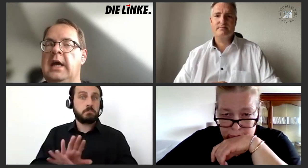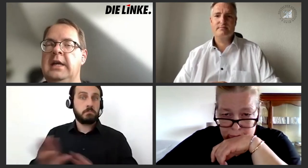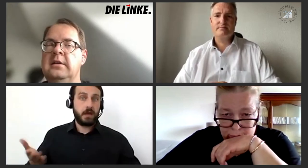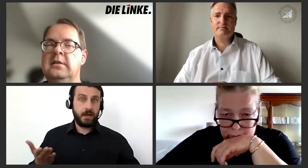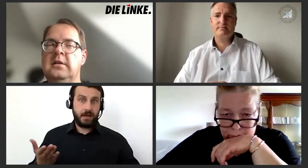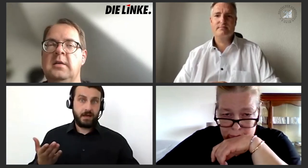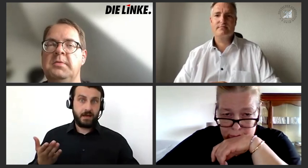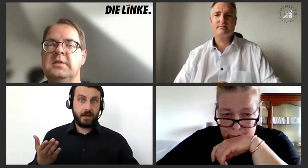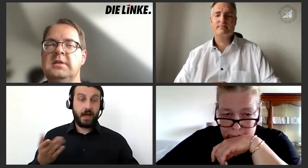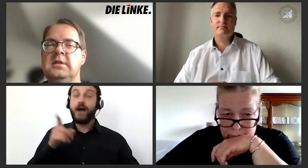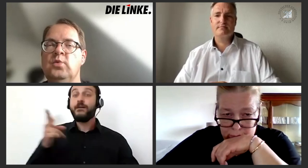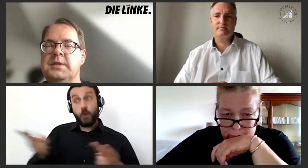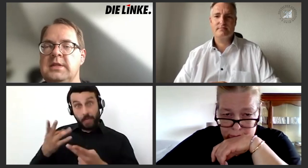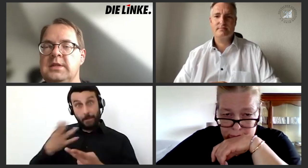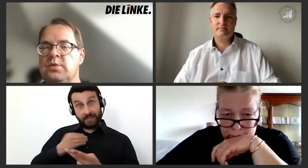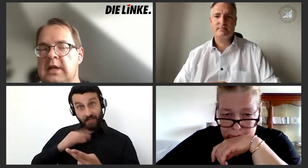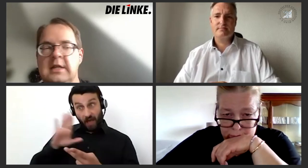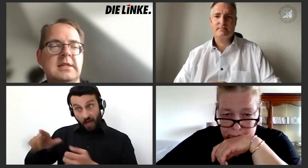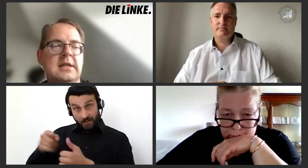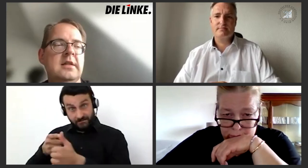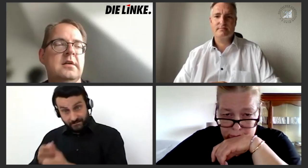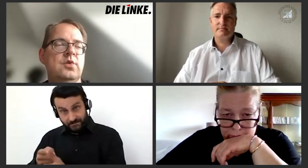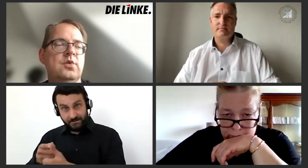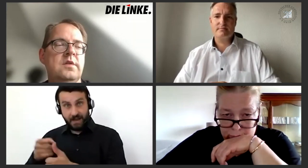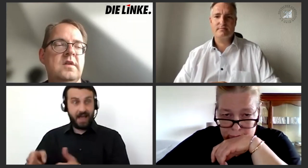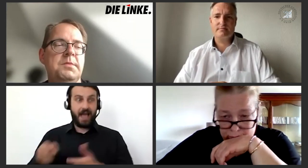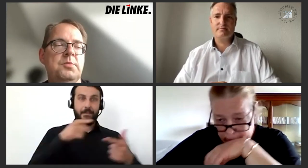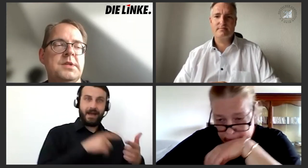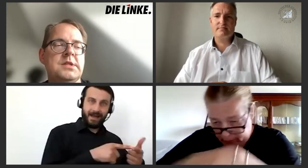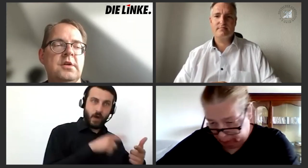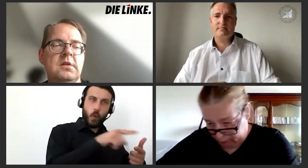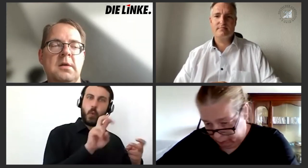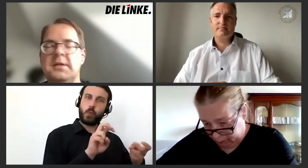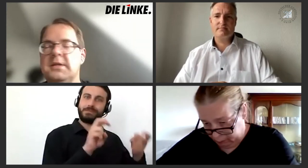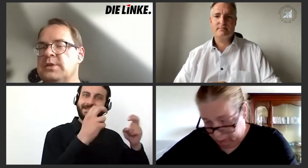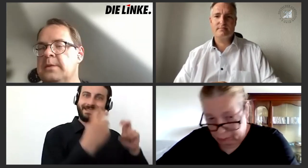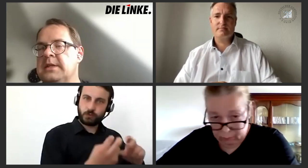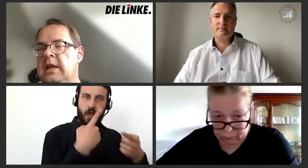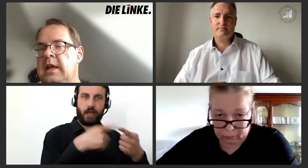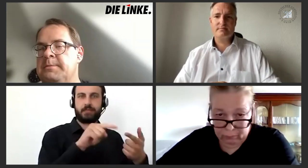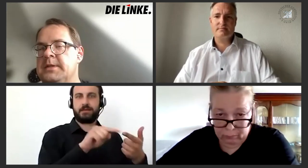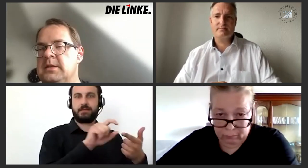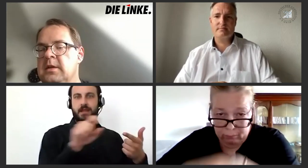Der Förderbedarf ist das eine, aber die Umsetzung dann das andere und ich bin überzeugt und habe